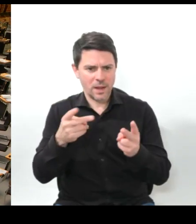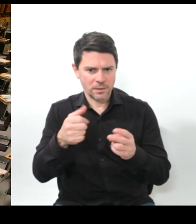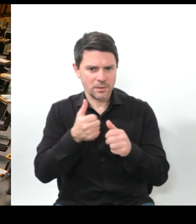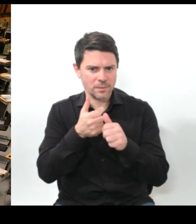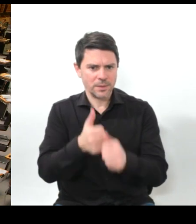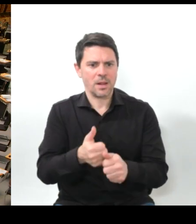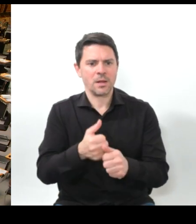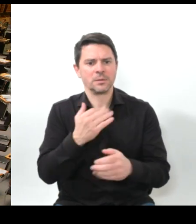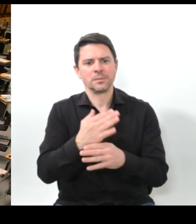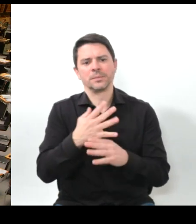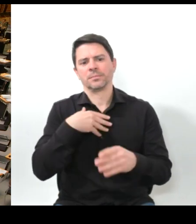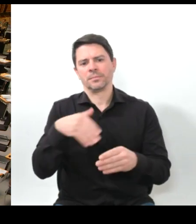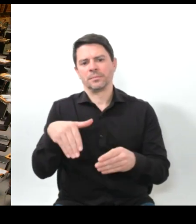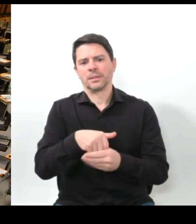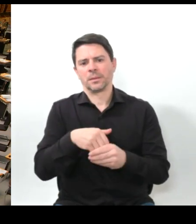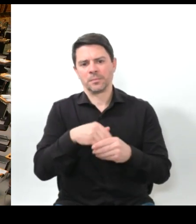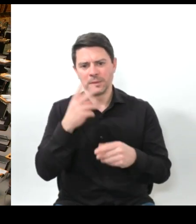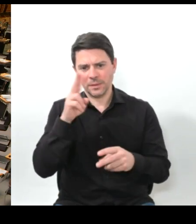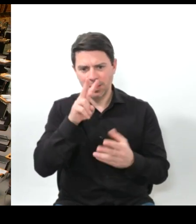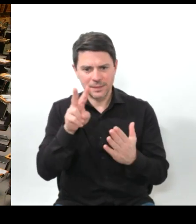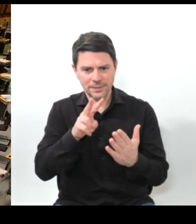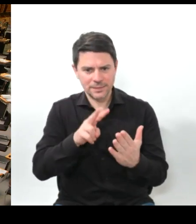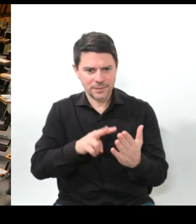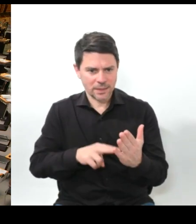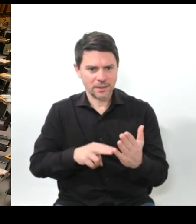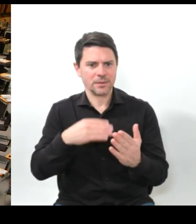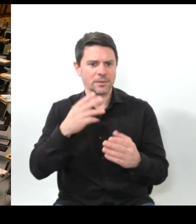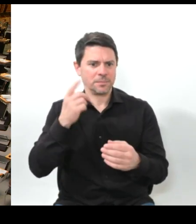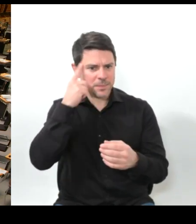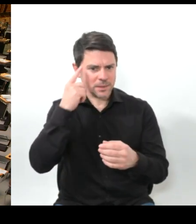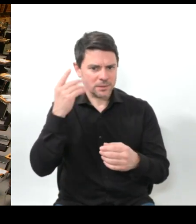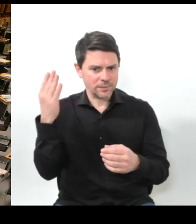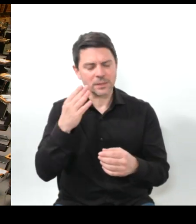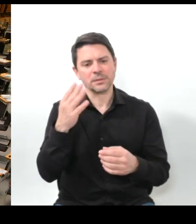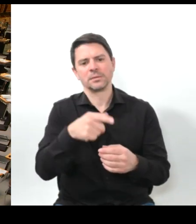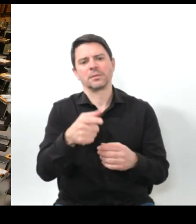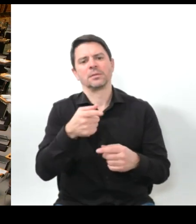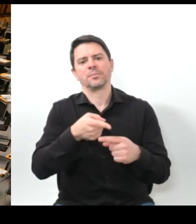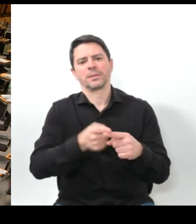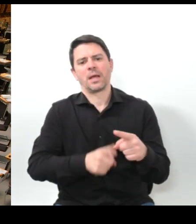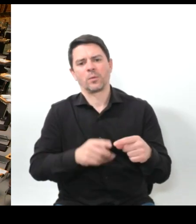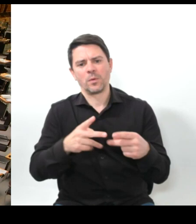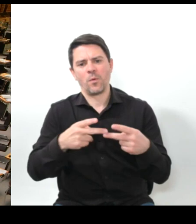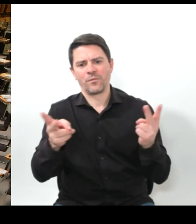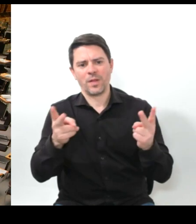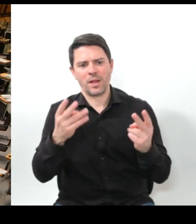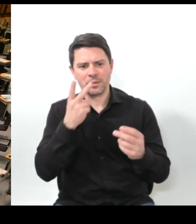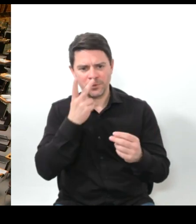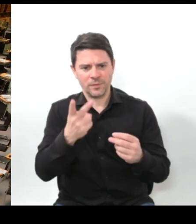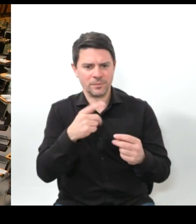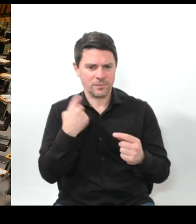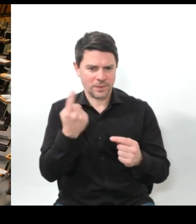wenn wir noch eins wissen, wenn wir mit der Bevölkerung mit den Bürgern vor Ort nicht offen auf Augenhöhe und ehrlich kommunizieren,